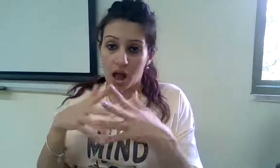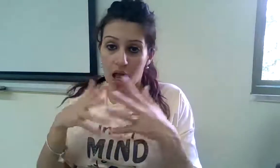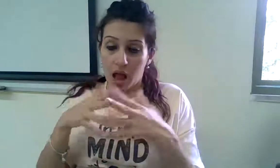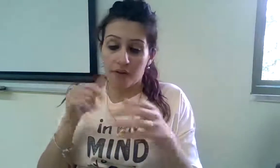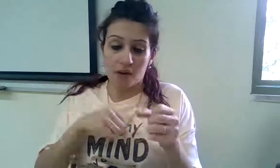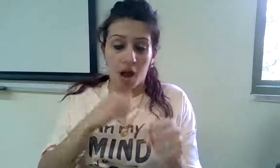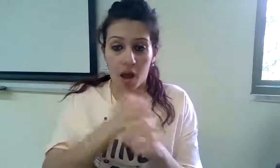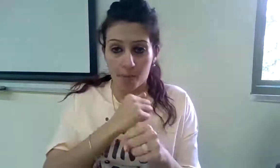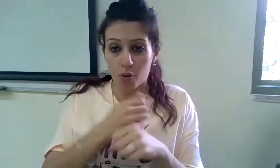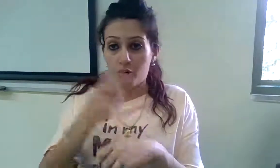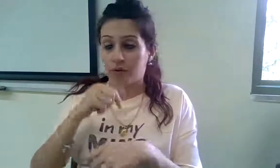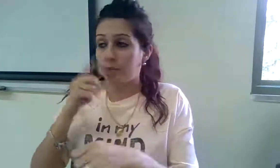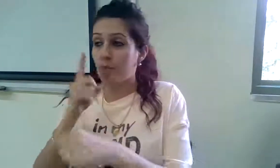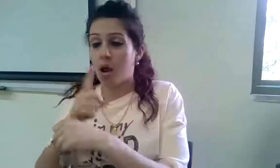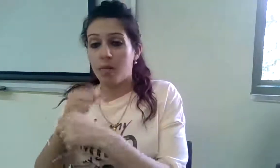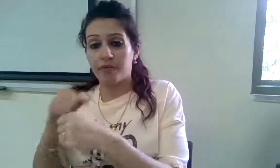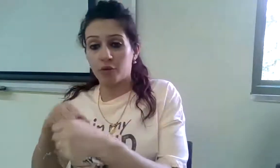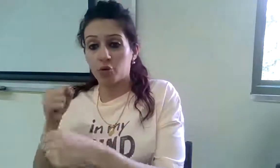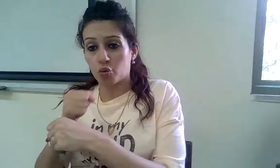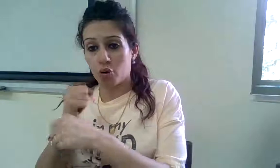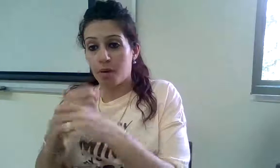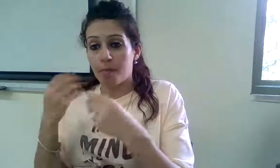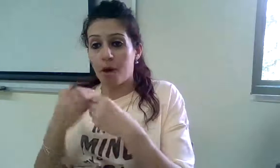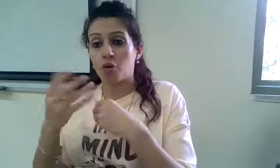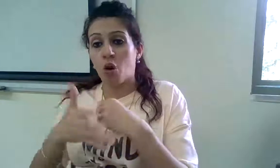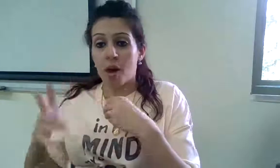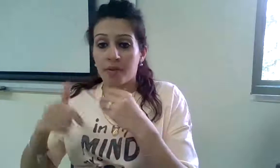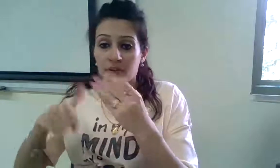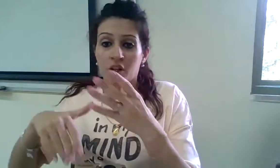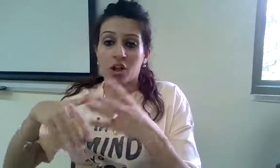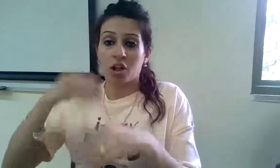عفوا اعتقد بأن إيستر